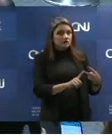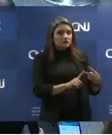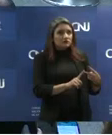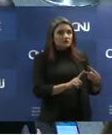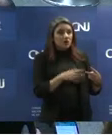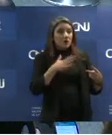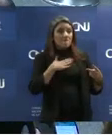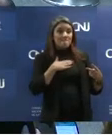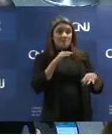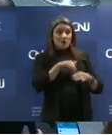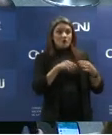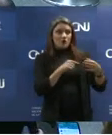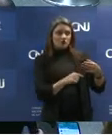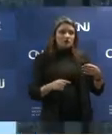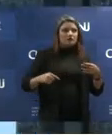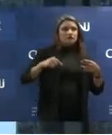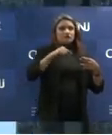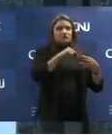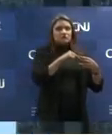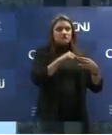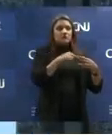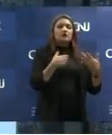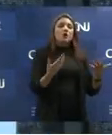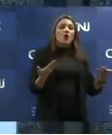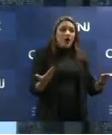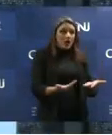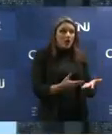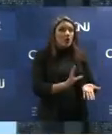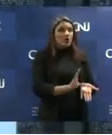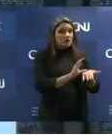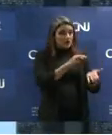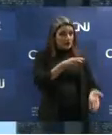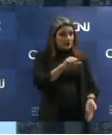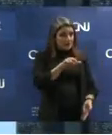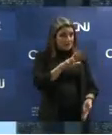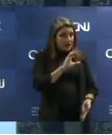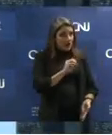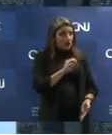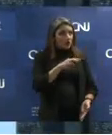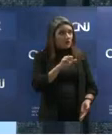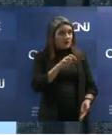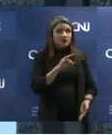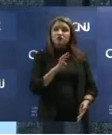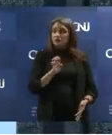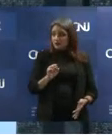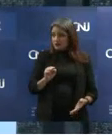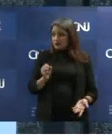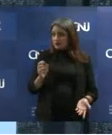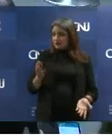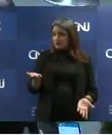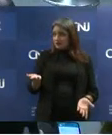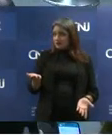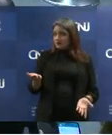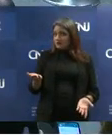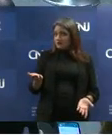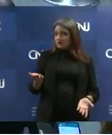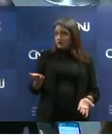E agora, na ordem, eu o conselheiro Mauro Martins. É que vossa excelência acompanha o conselheiro Richard. Ah sim, sim.